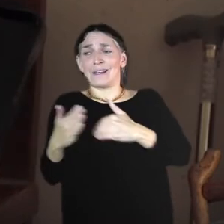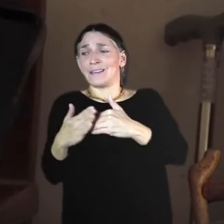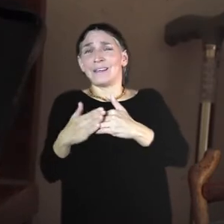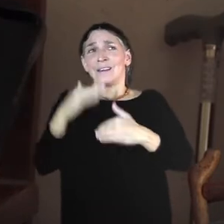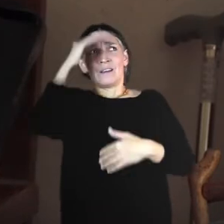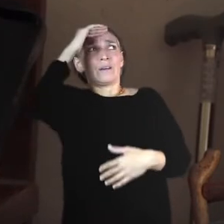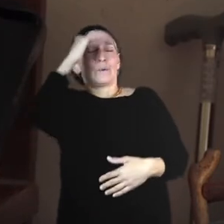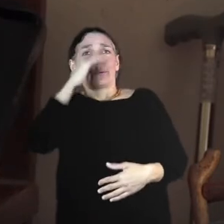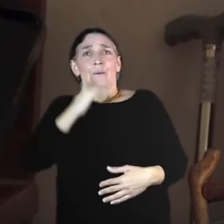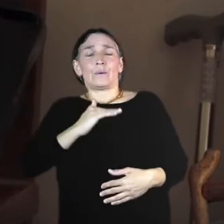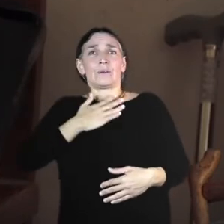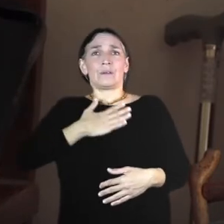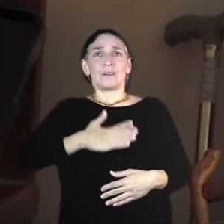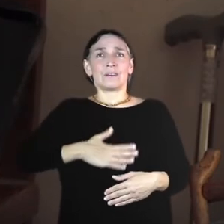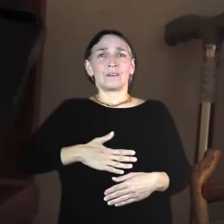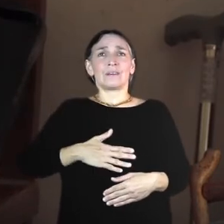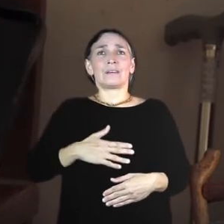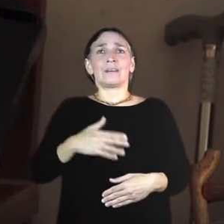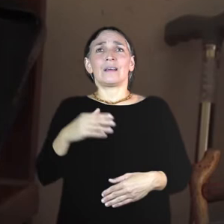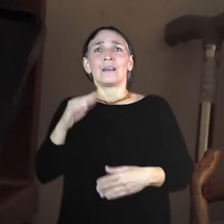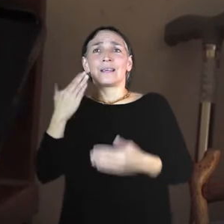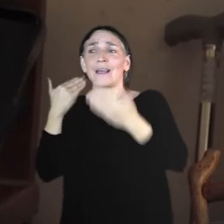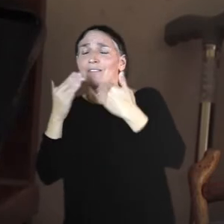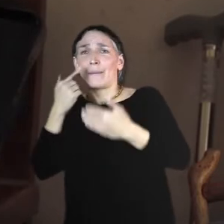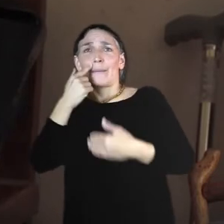se calmaba y hablaba con sus padres.